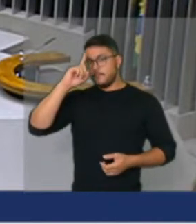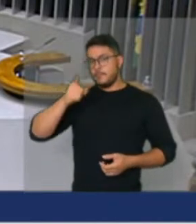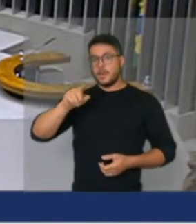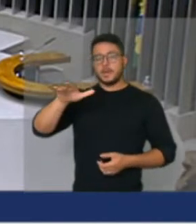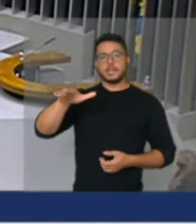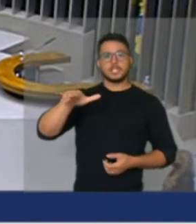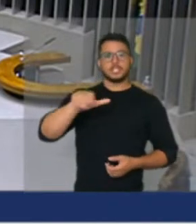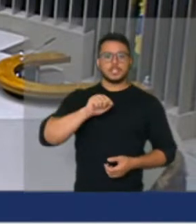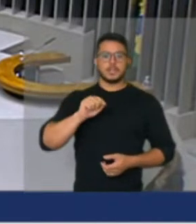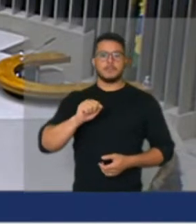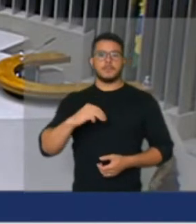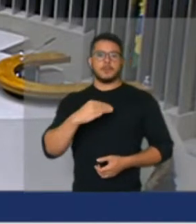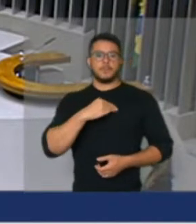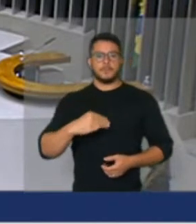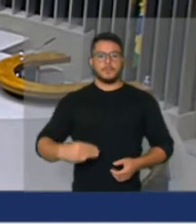ITEM DA PAUTA DEVE SER UM REQUERIMENTO MINISTRO PAULO